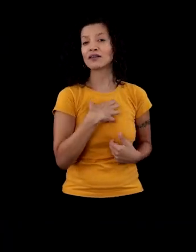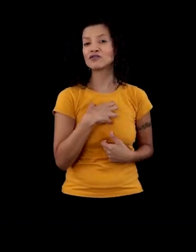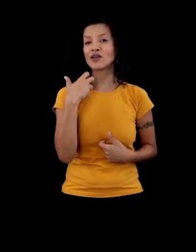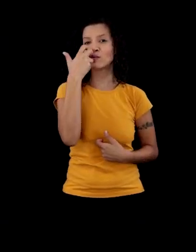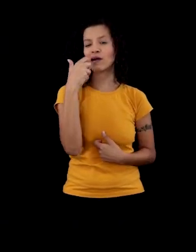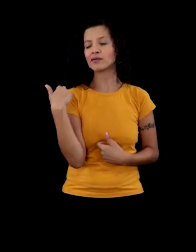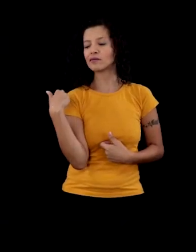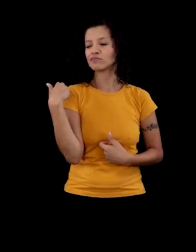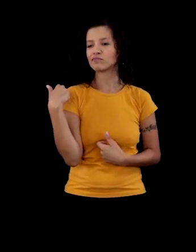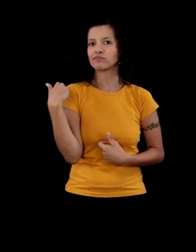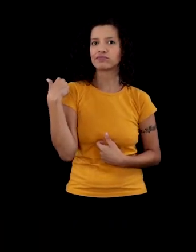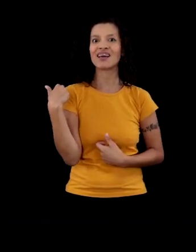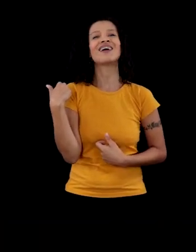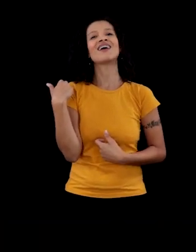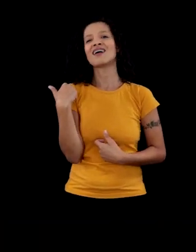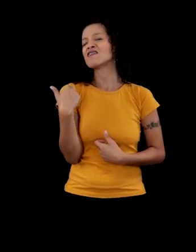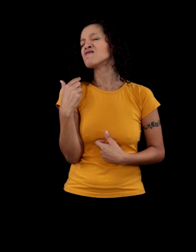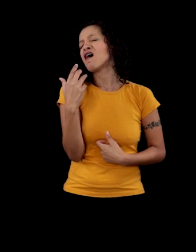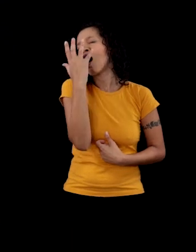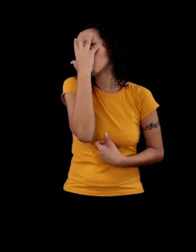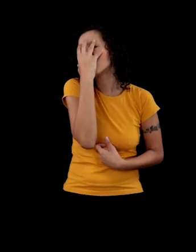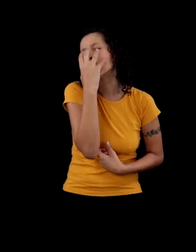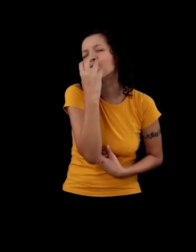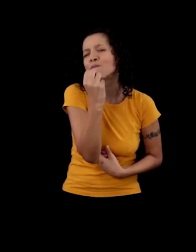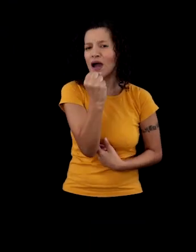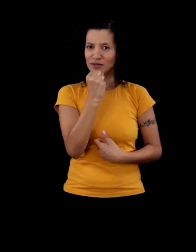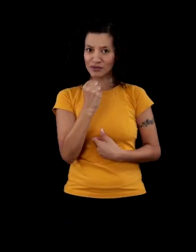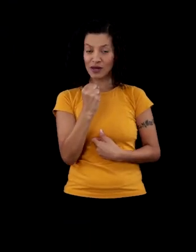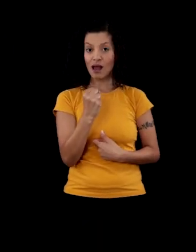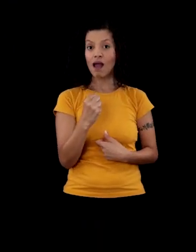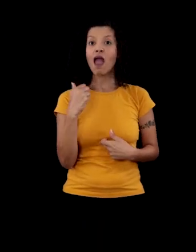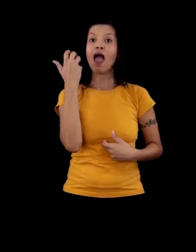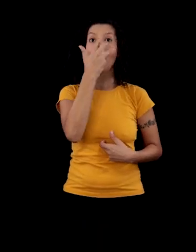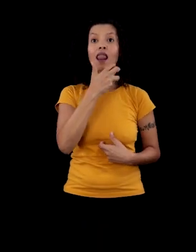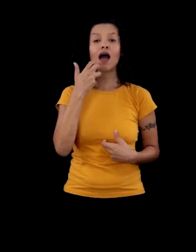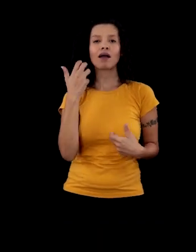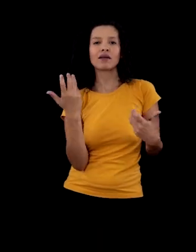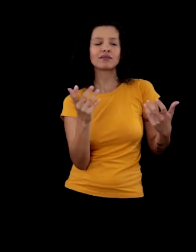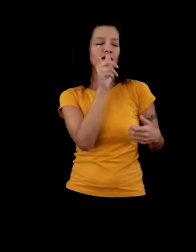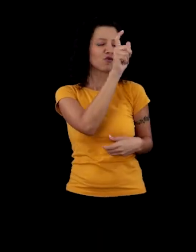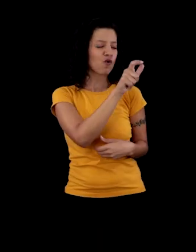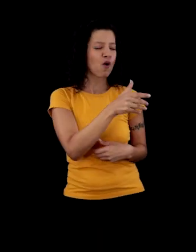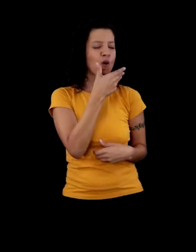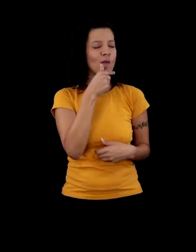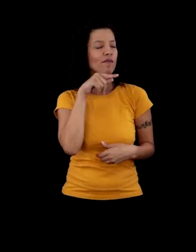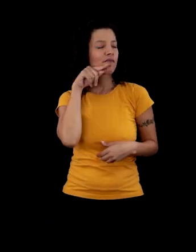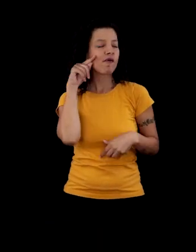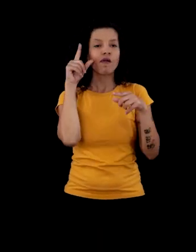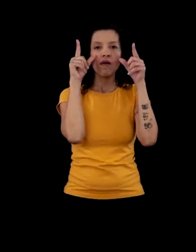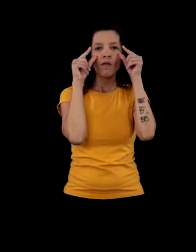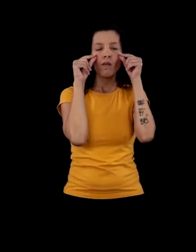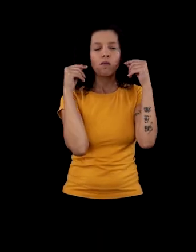sou apaixonada por aquele ombrinho da Dona Onete. Quando ela começa a mexer aquele ombrinho para cantar Ô moreno...